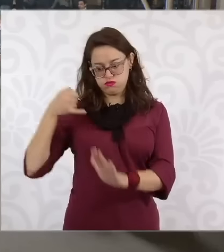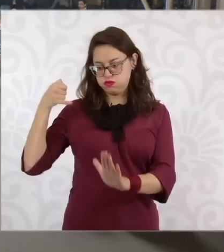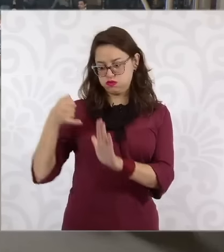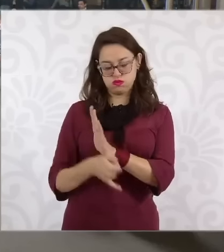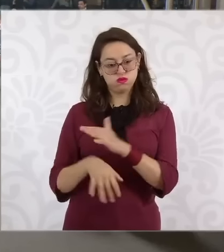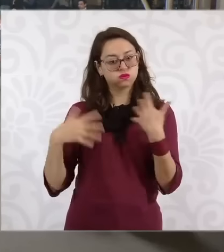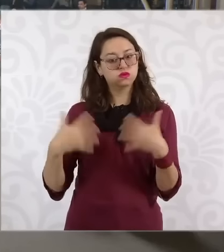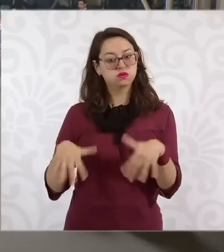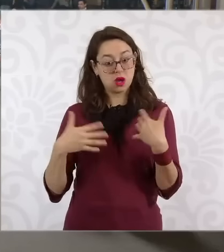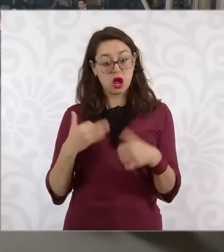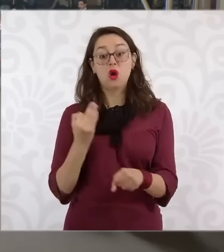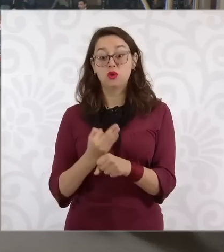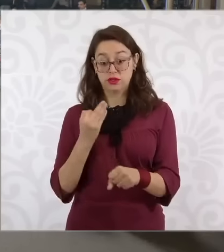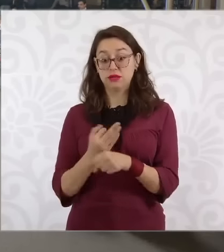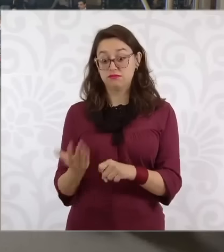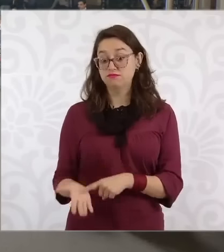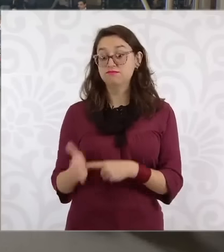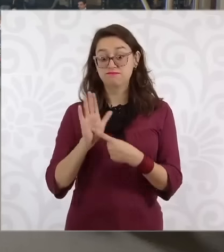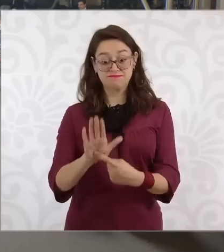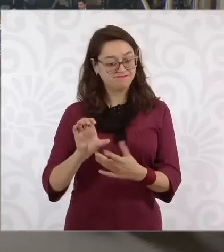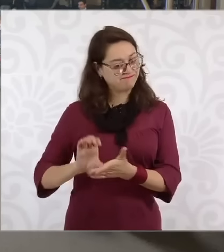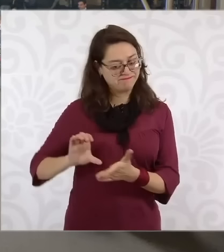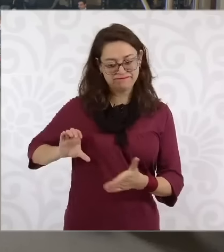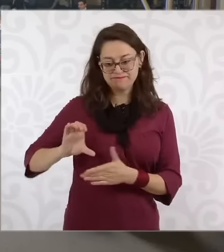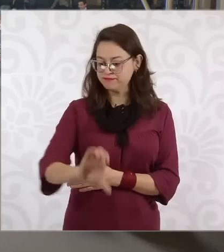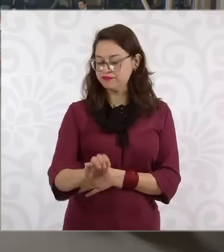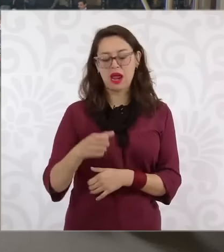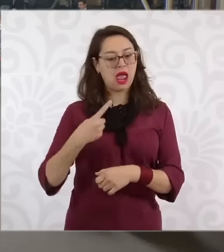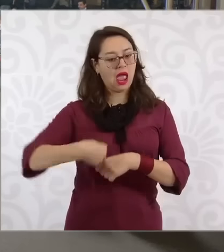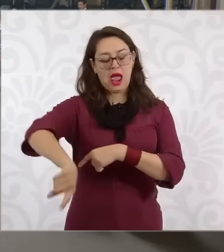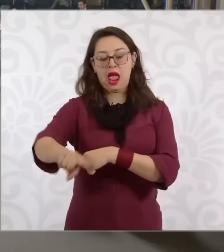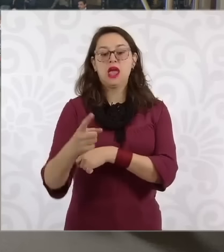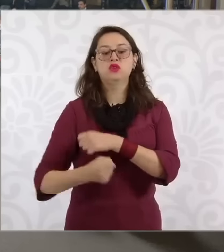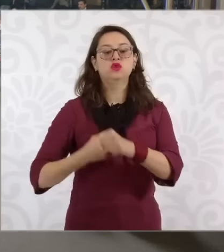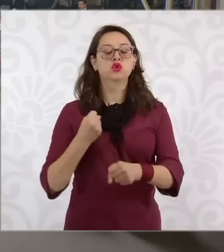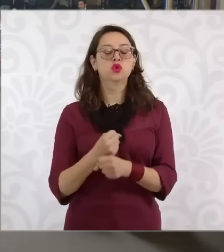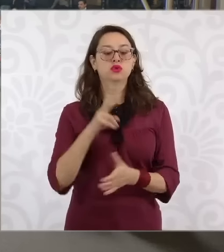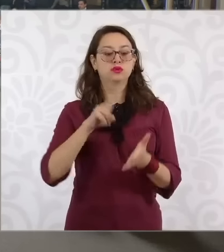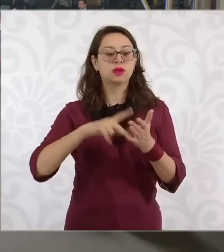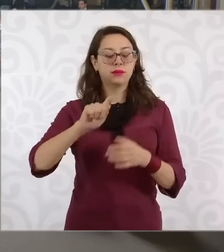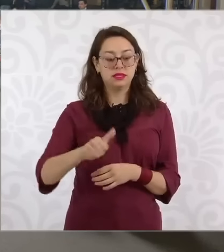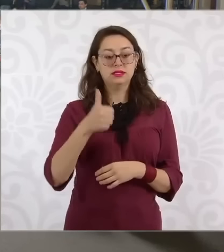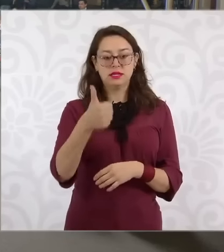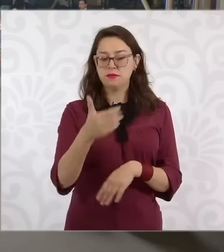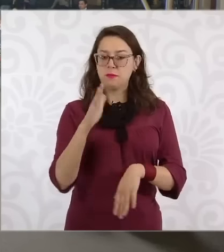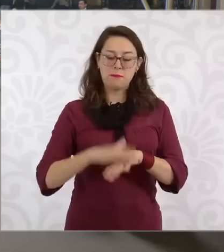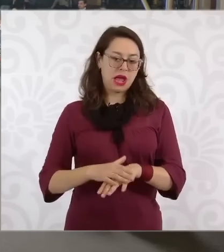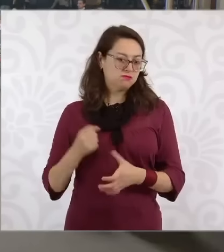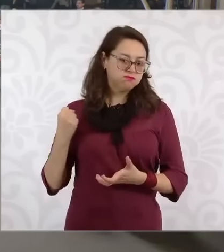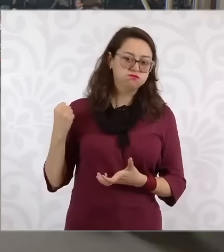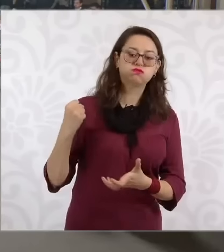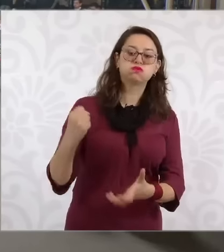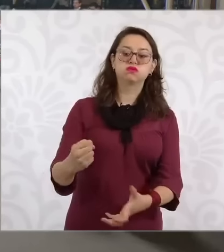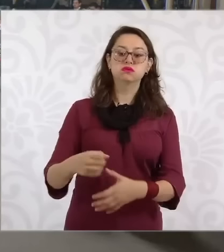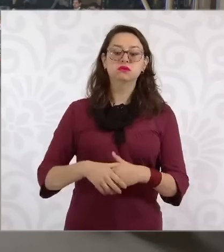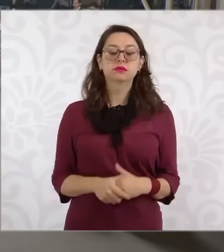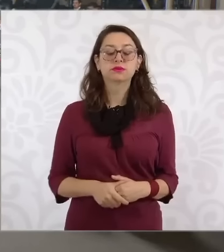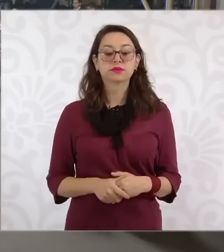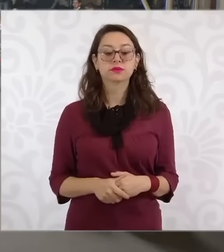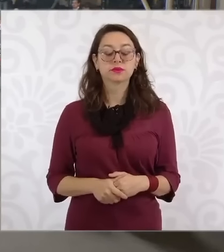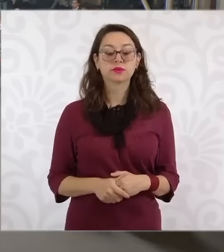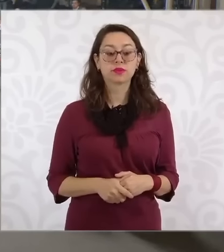pues los números van a detonar mucha inversión en el año 2026 hacia adelante. Gracias. Gracias.